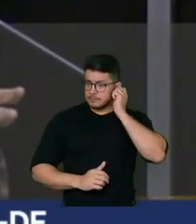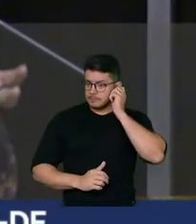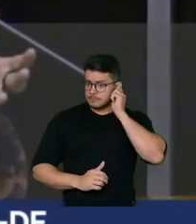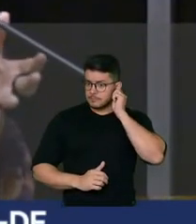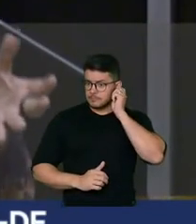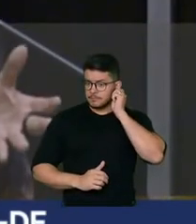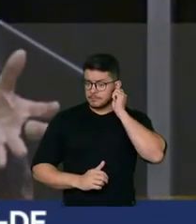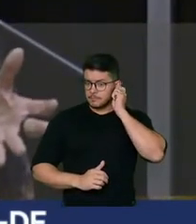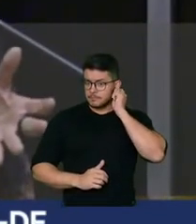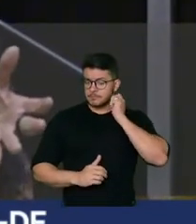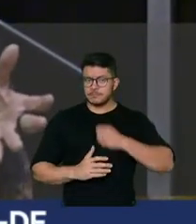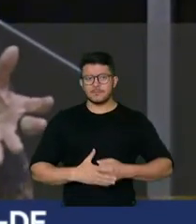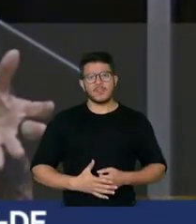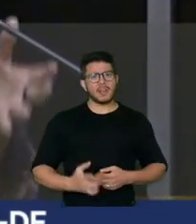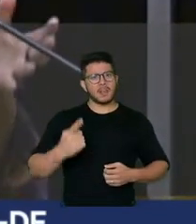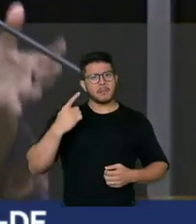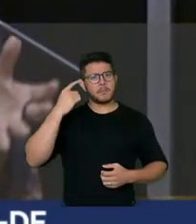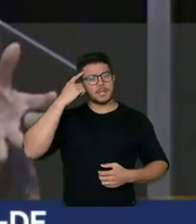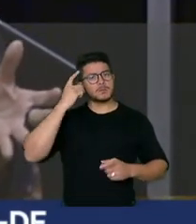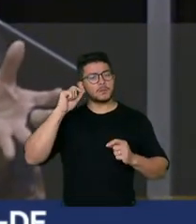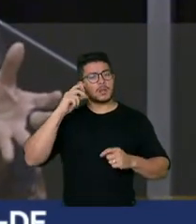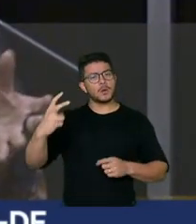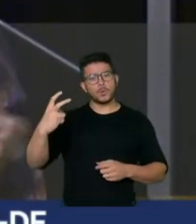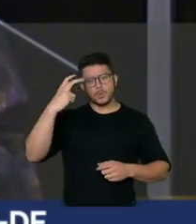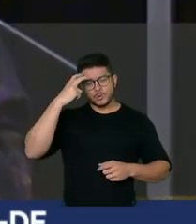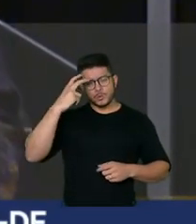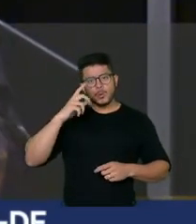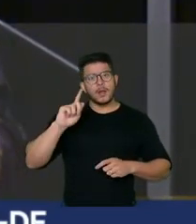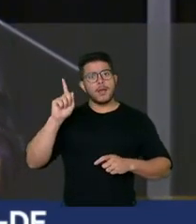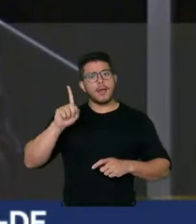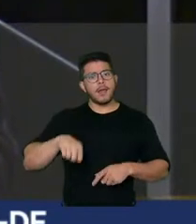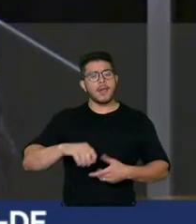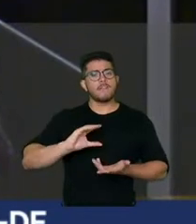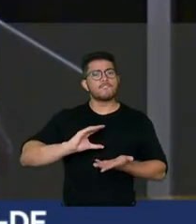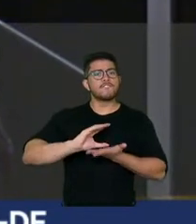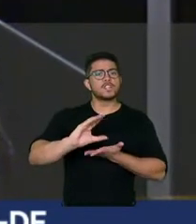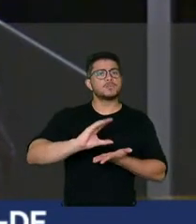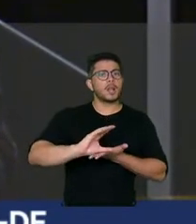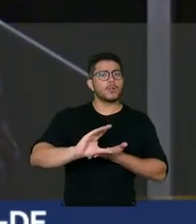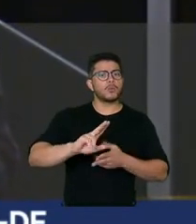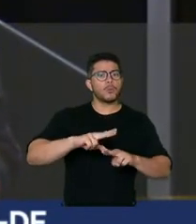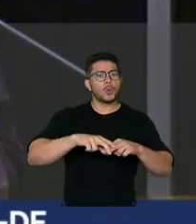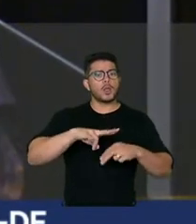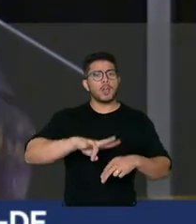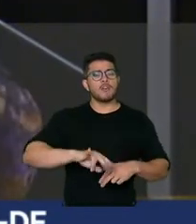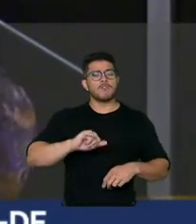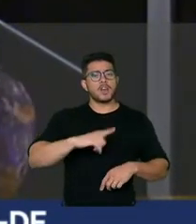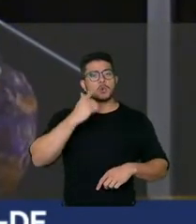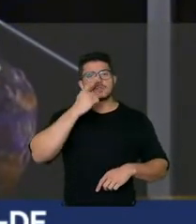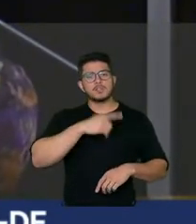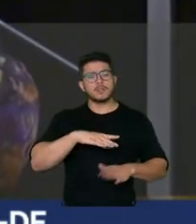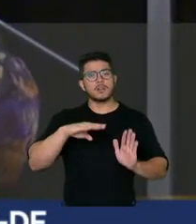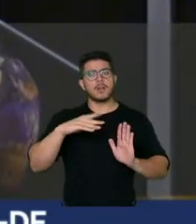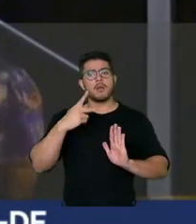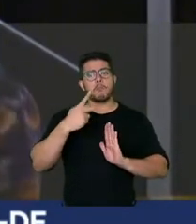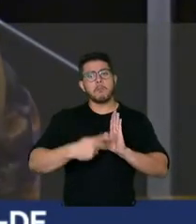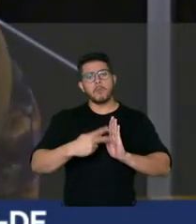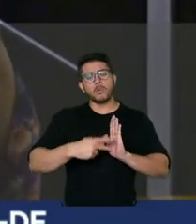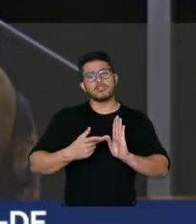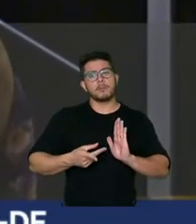GENTE, É UM PROFUNDO EQUÍ VOCO. CONSIDERAR CULTURA COMO INVESTIMENTO INVESTIMENTO QUE